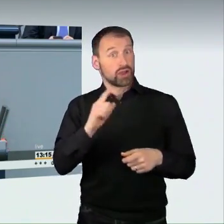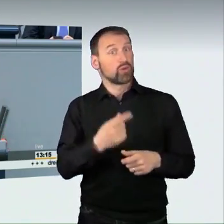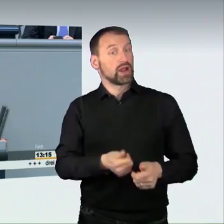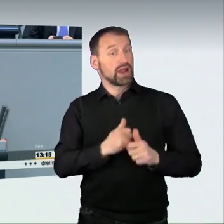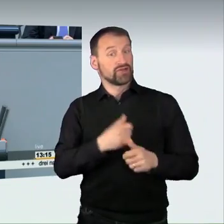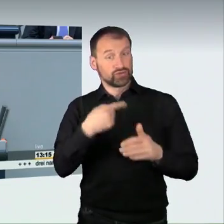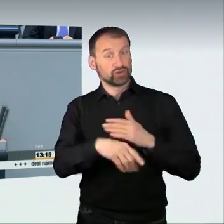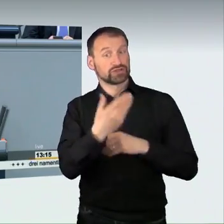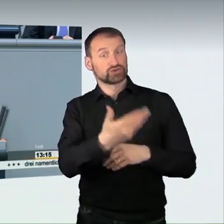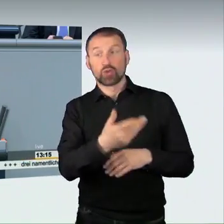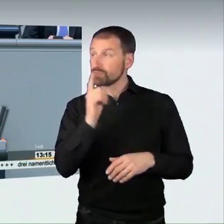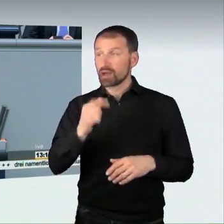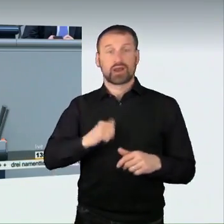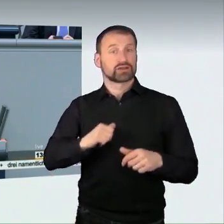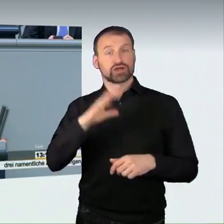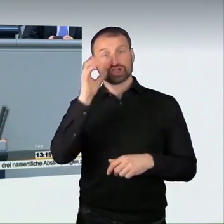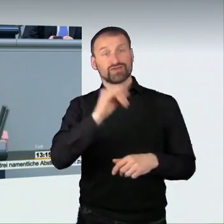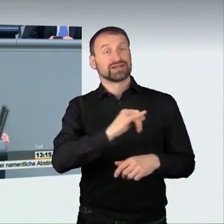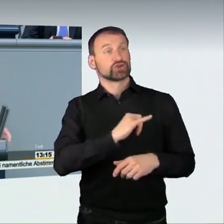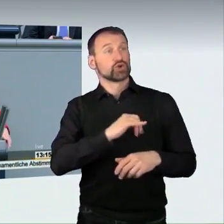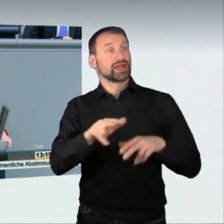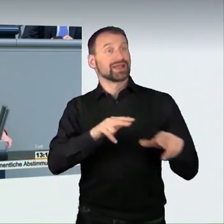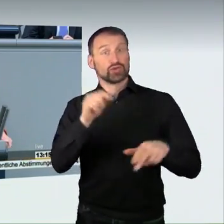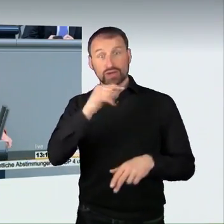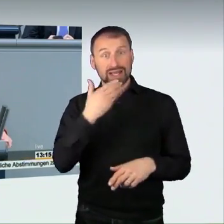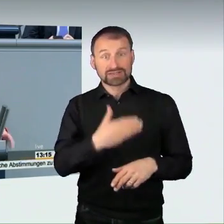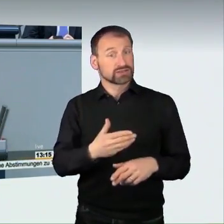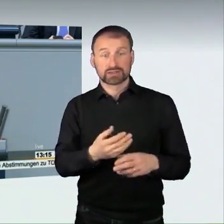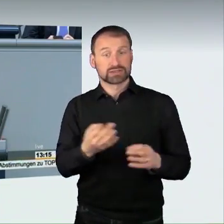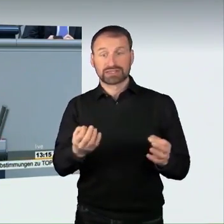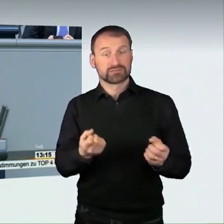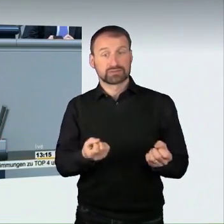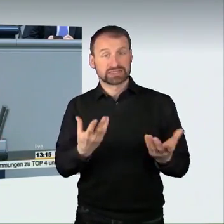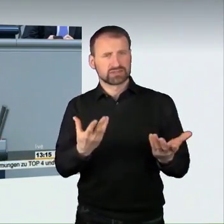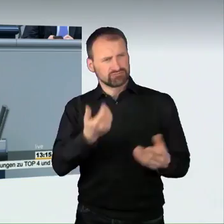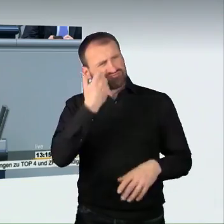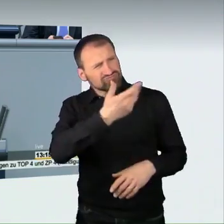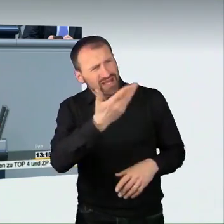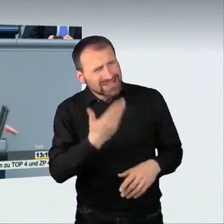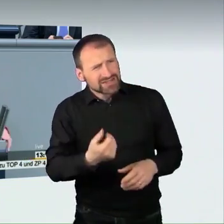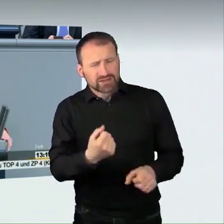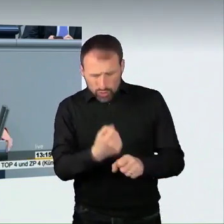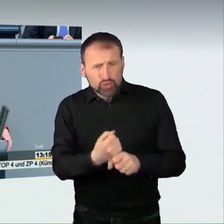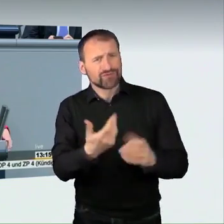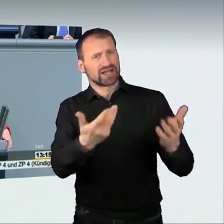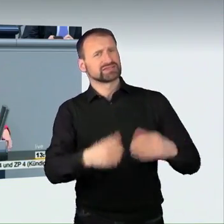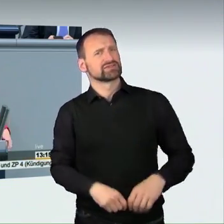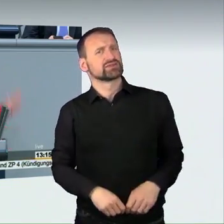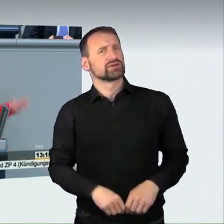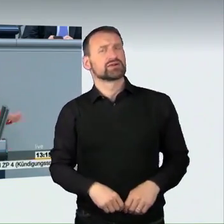Auch das ist unter Schwarz-Grün in Hessen nicht passiert. Also, Hessen, tut da was! (Applaus) Wir haben einiges im Mietrecht und gerade im sozialen Wohnungsbau